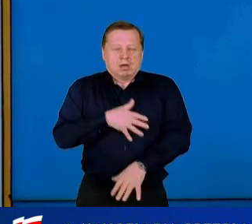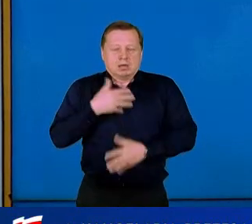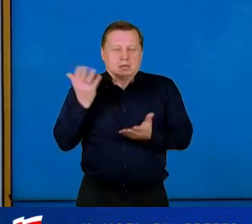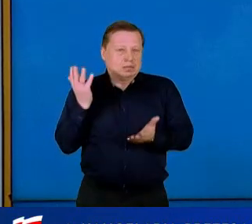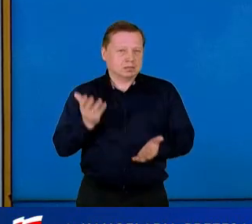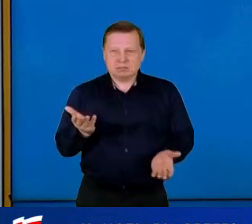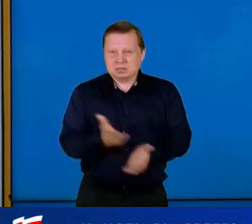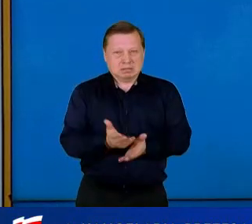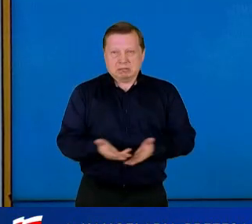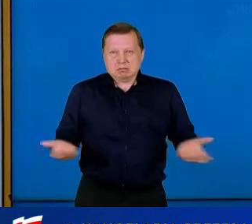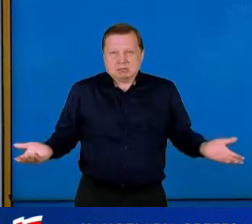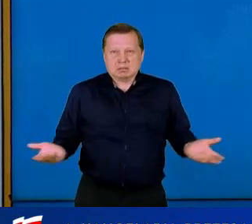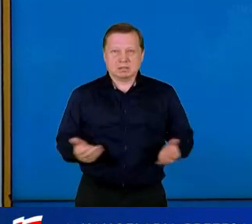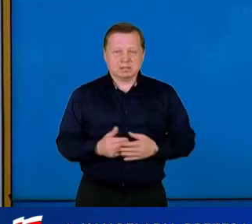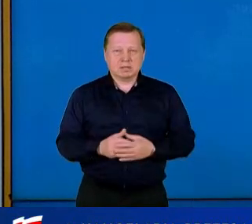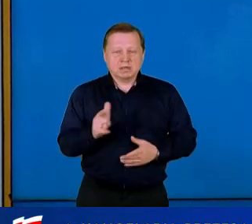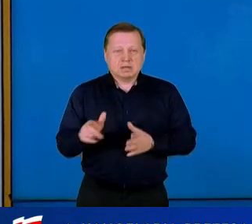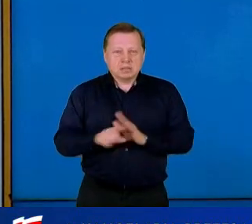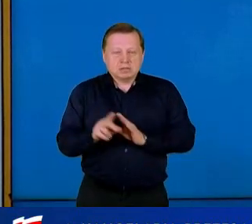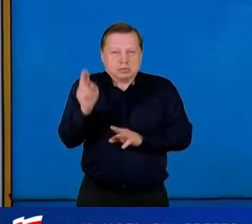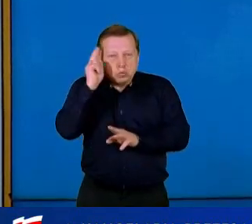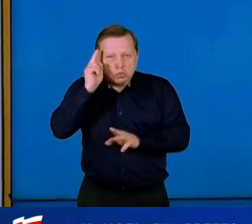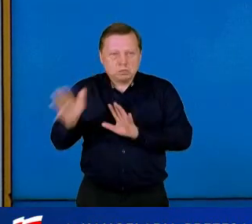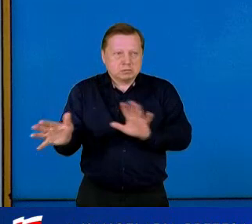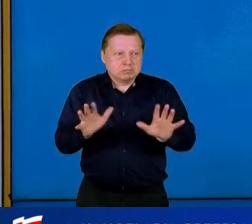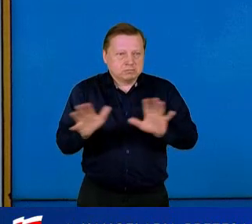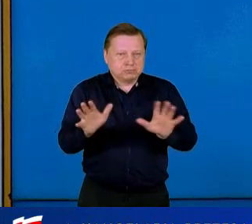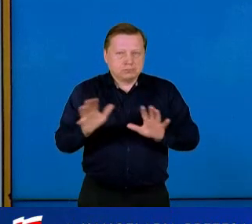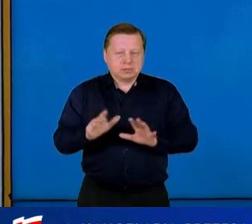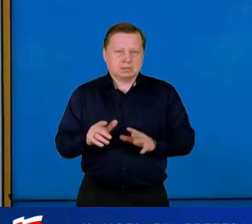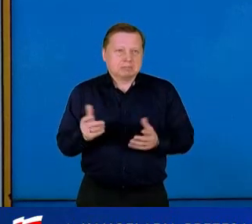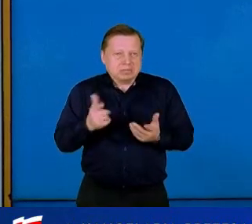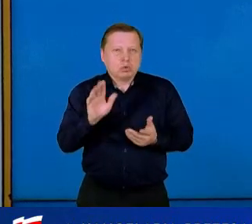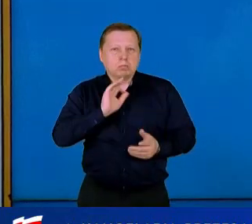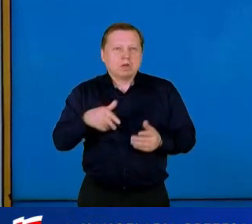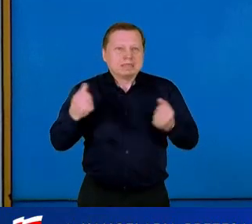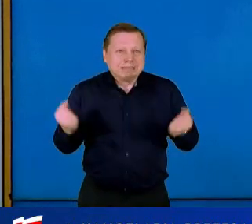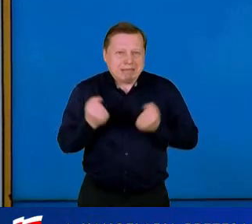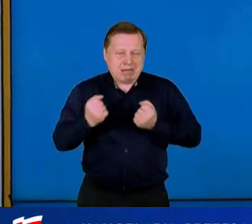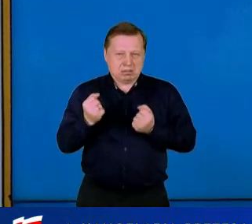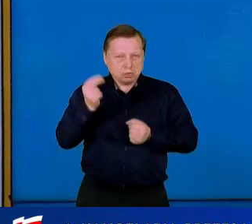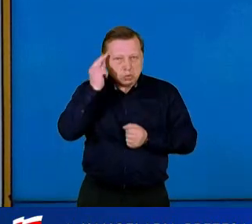i z ogromną troską rozumieć to, starać się rozumieć to, co kobieta czuje.